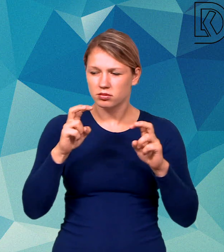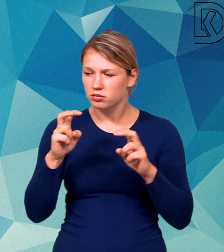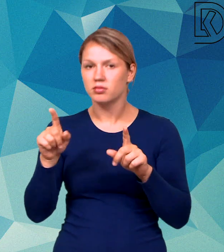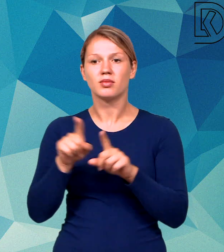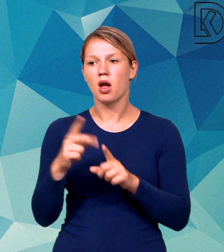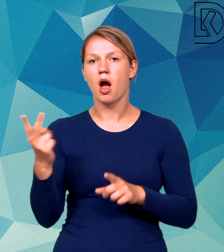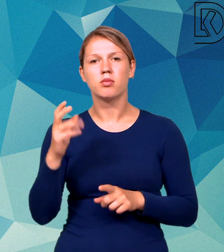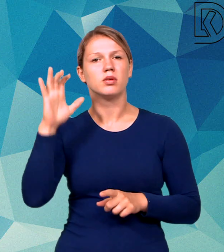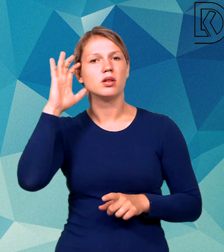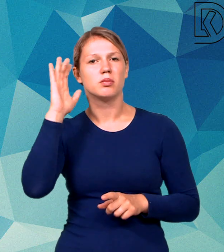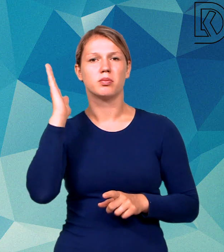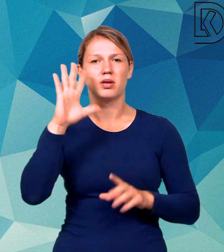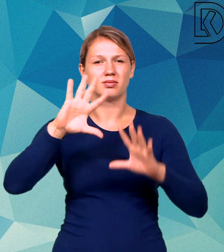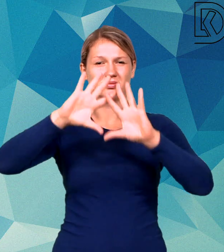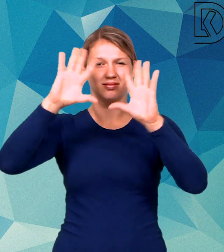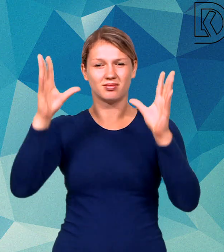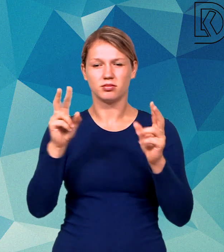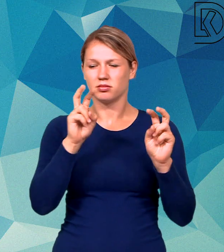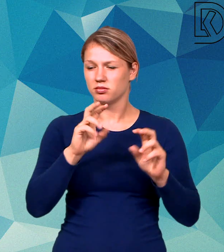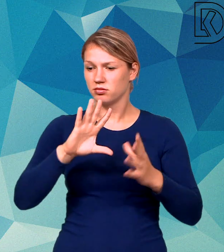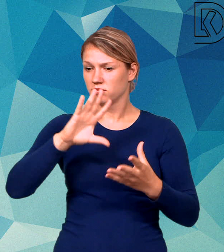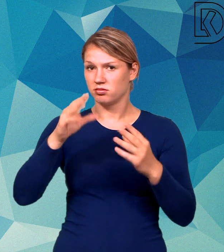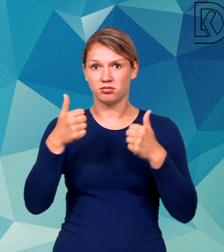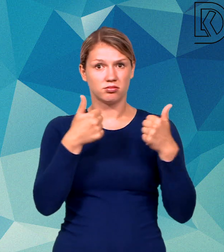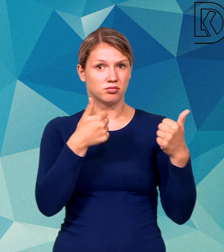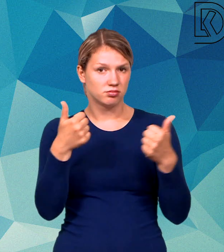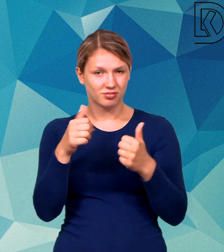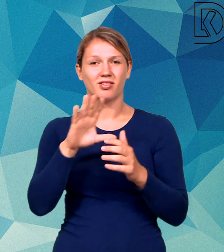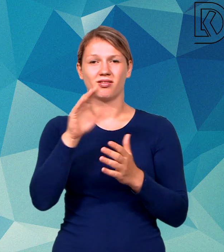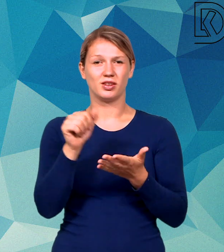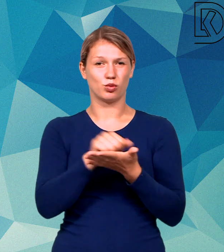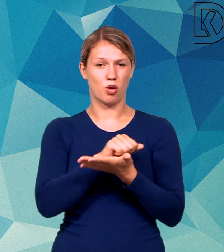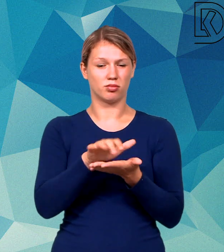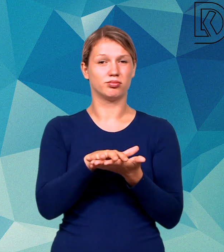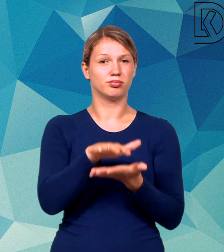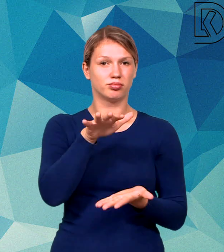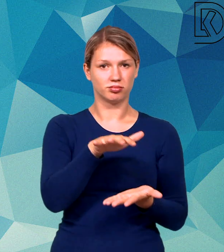taip pat įvertina abiejų išklausytų paskaitų rezultatus ir šiuos duomenis